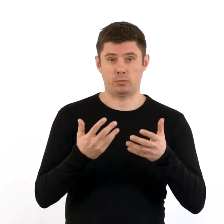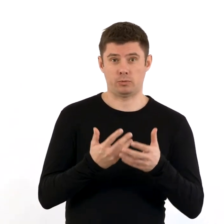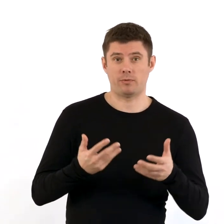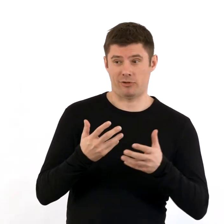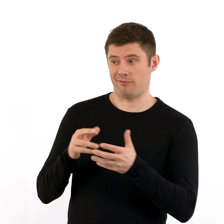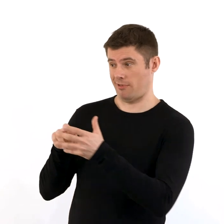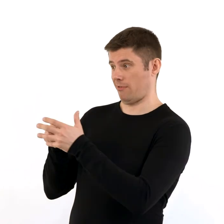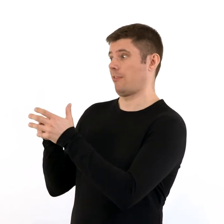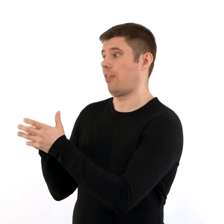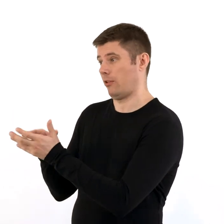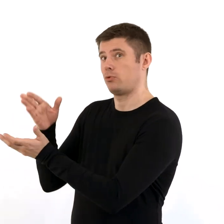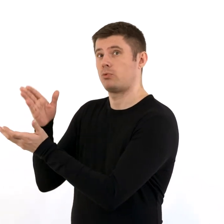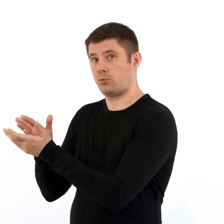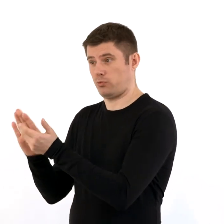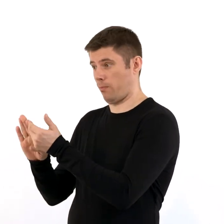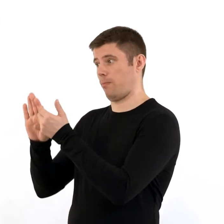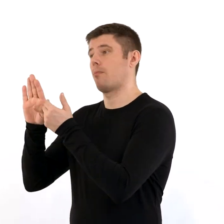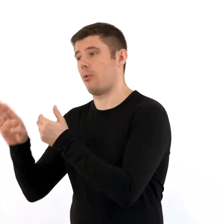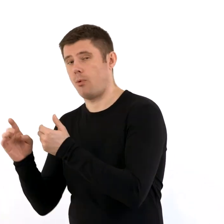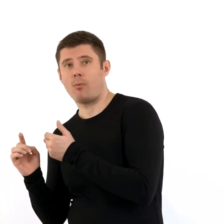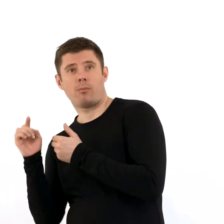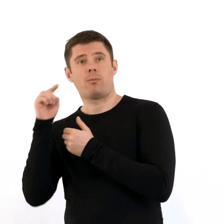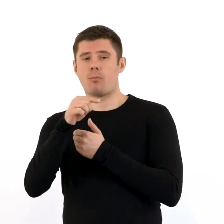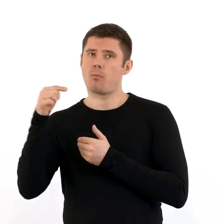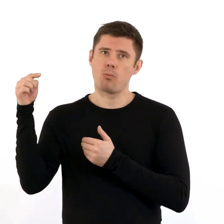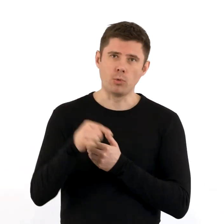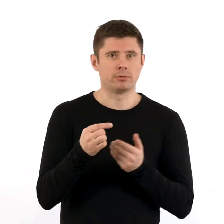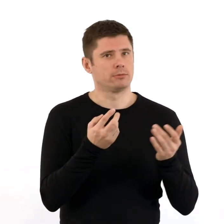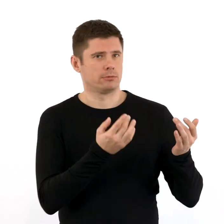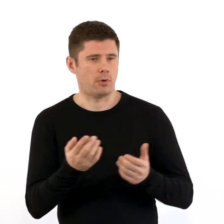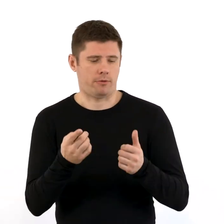Stowarzyszenie po rejestracji musi uzyskać: